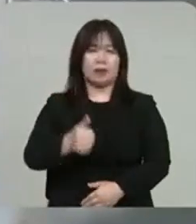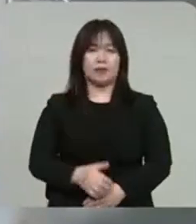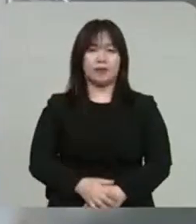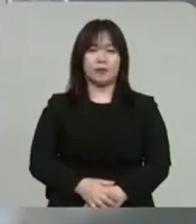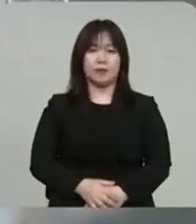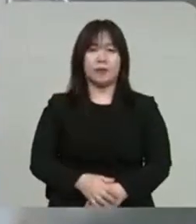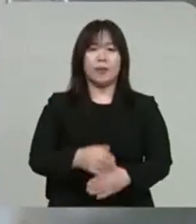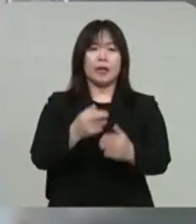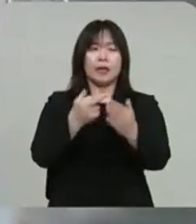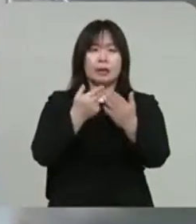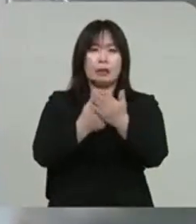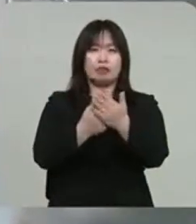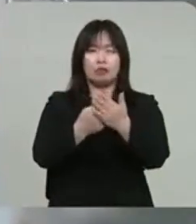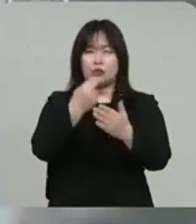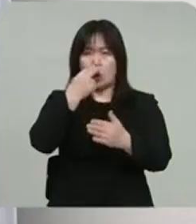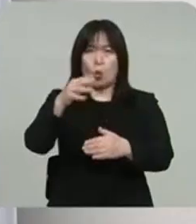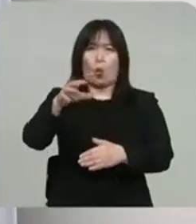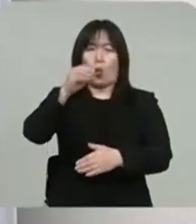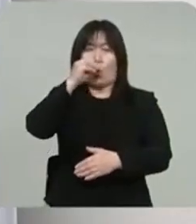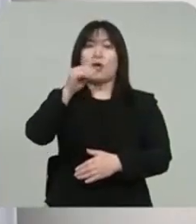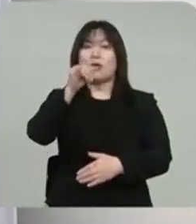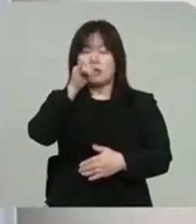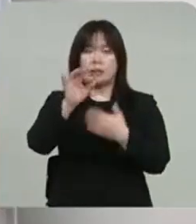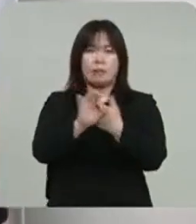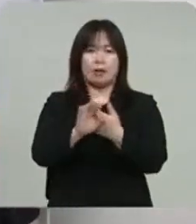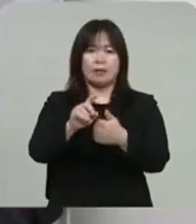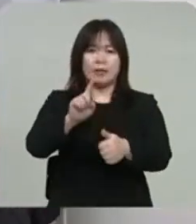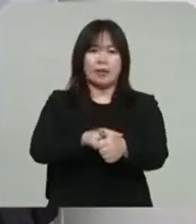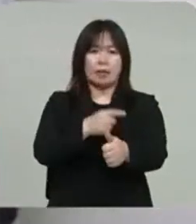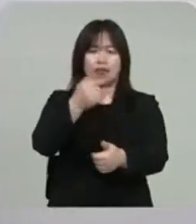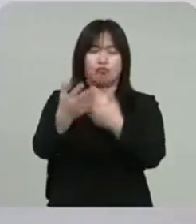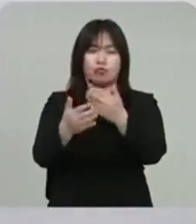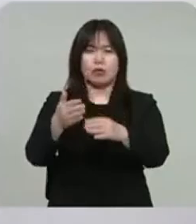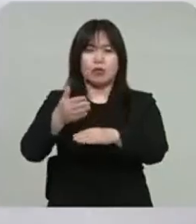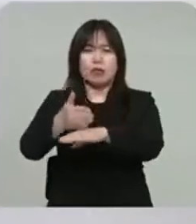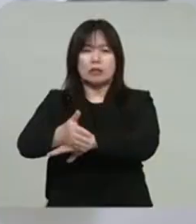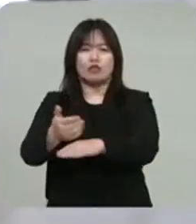창문으로 연기나 화염이 들어오면 불이 번지는 것을 늦추기 위해 출입문